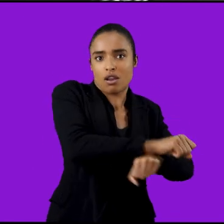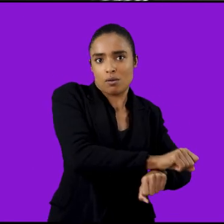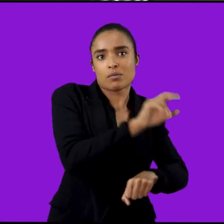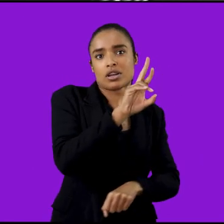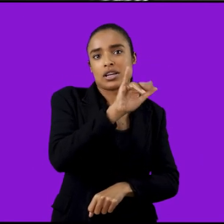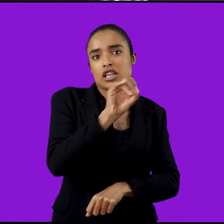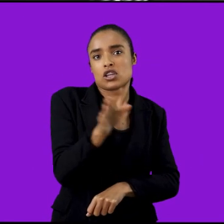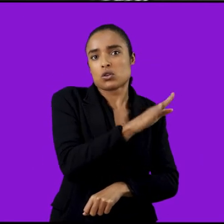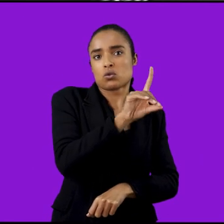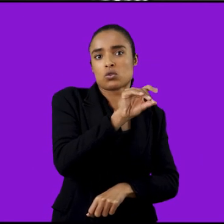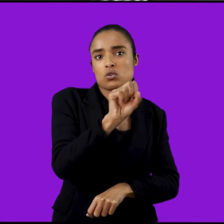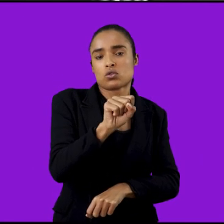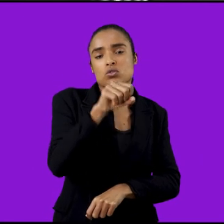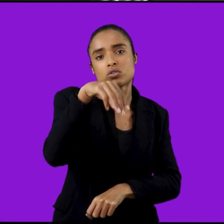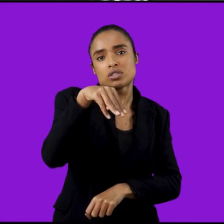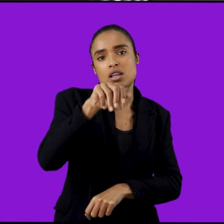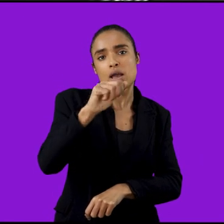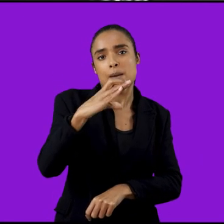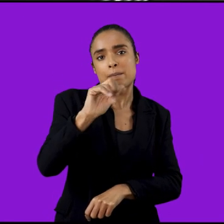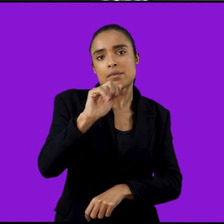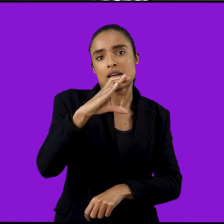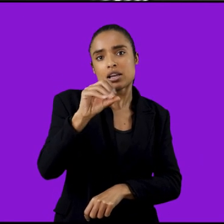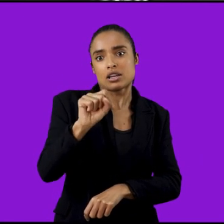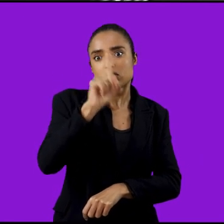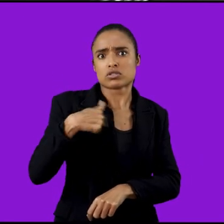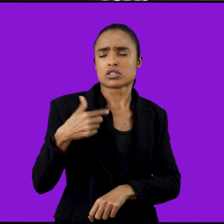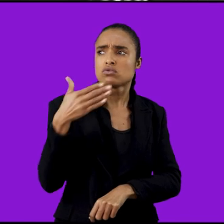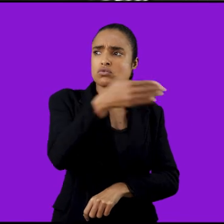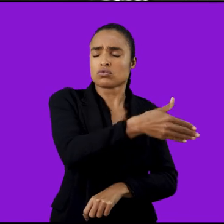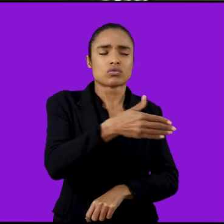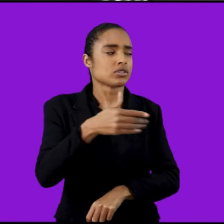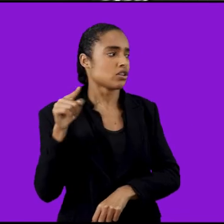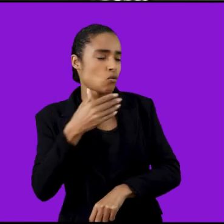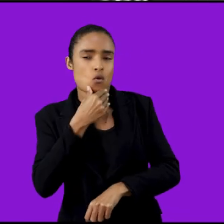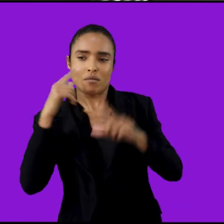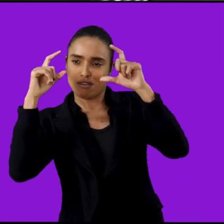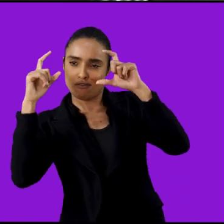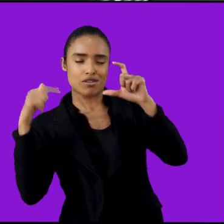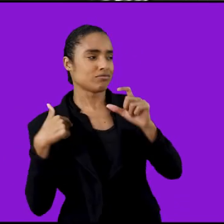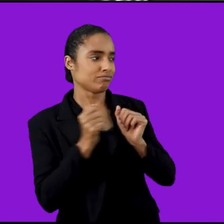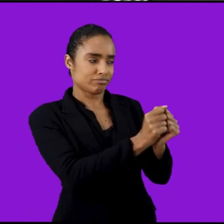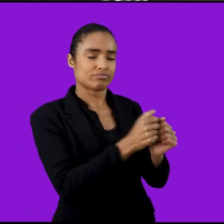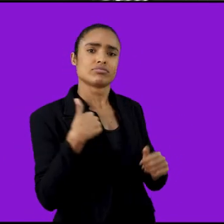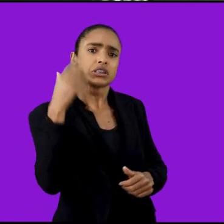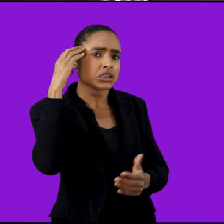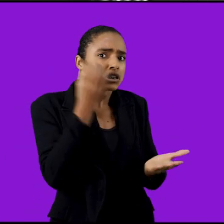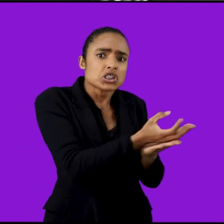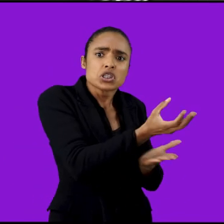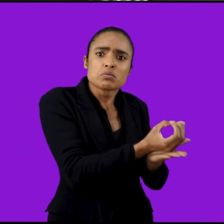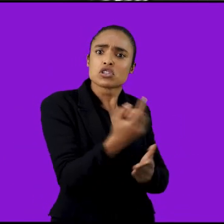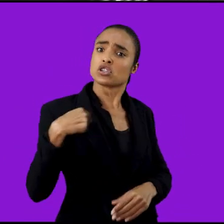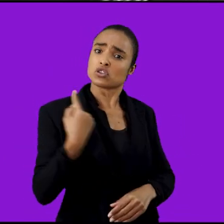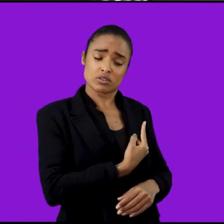Rio dos Macacos. Eo Hélio foi comigo, tá aqui tirando foto. Fala aí? A gente ficou